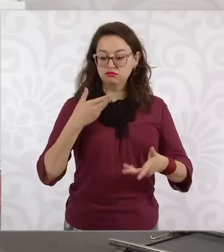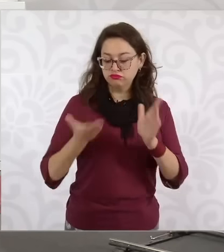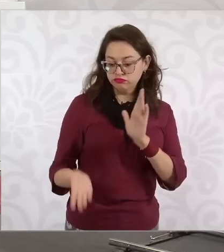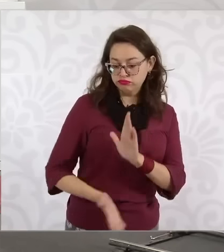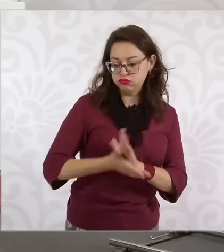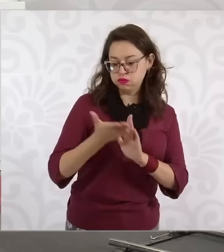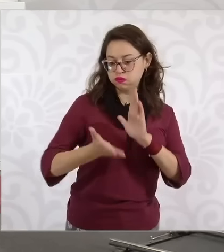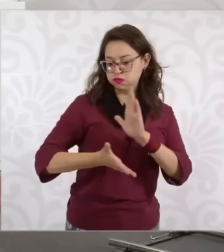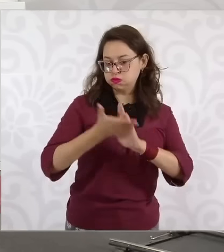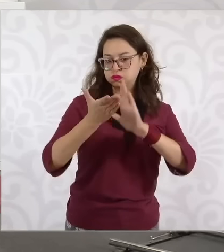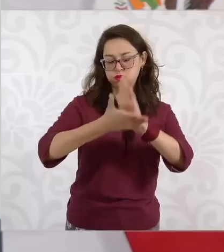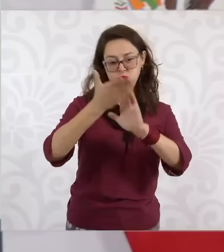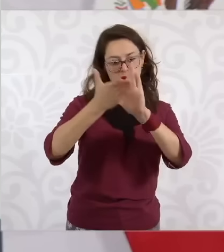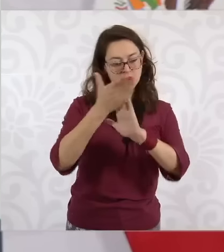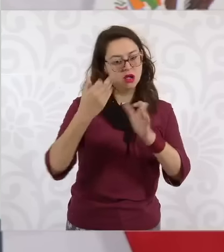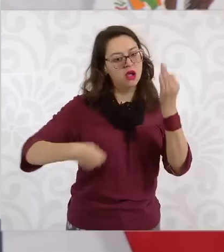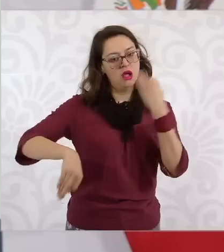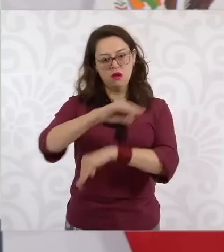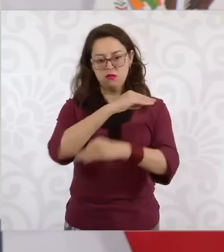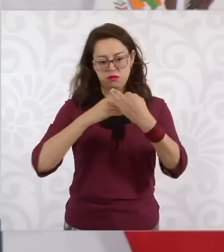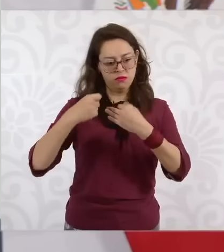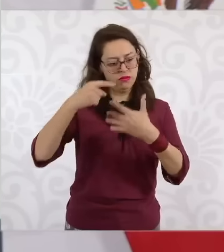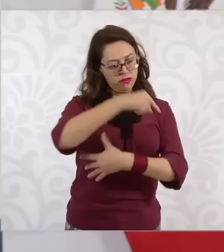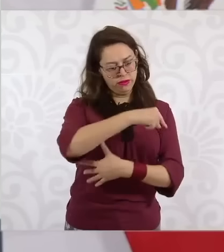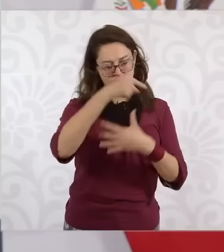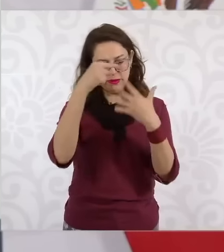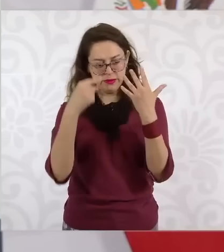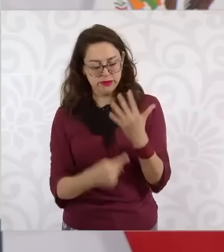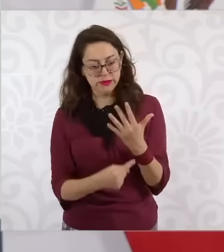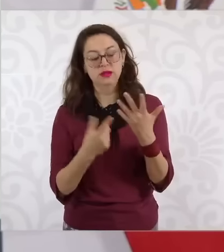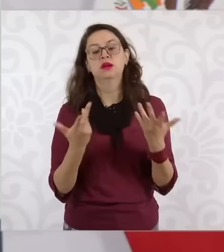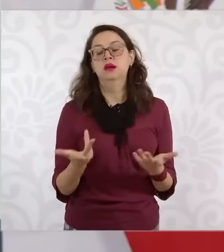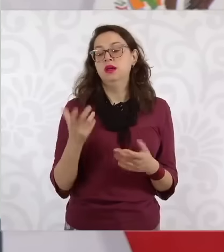las necesidades que nos pone la cabeza de nuestro sector, que es la Secretaría de Infraestructura,